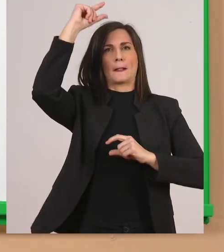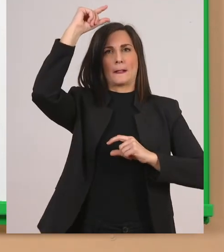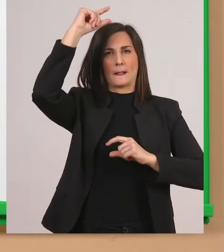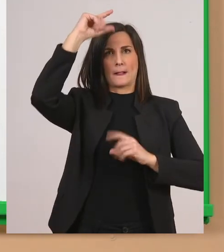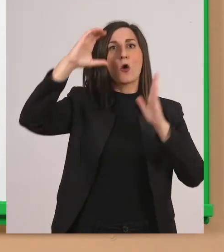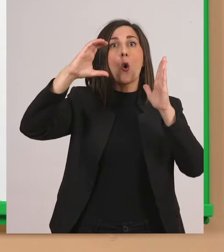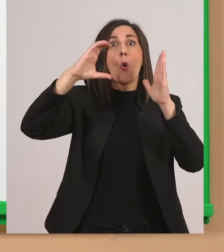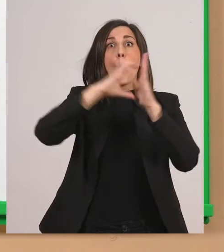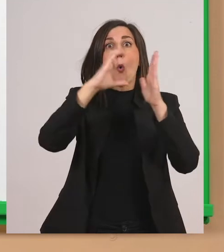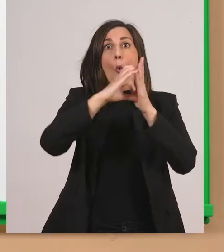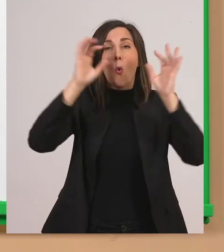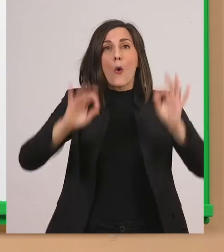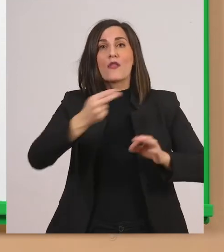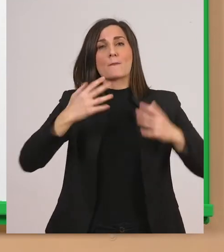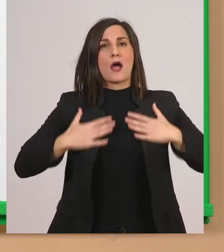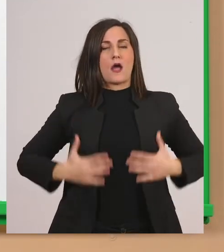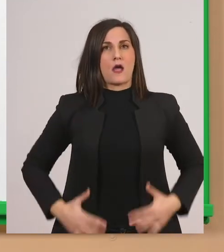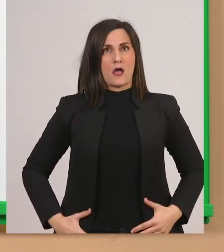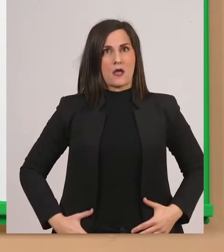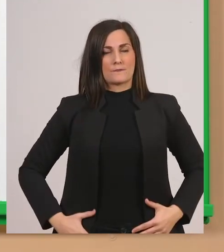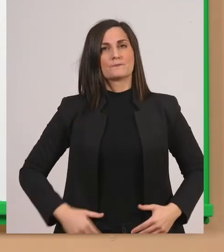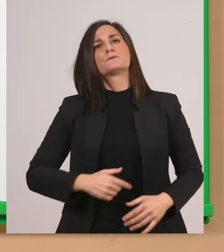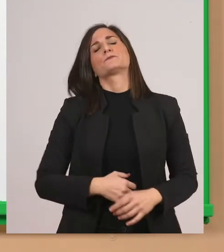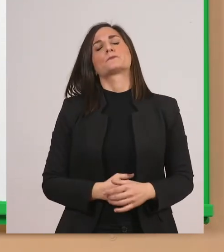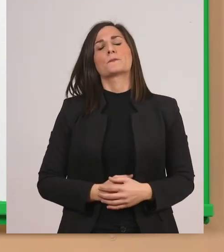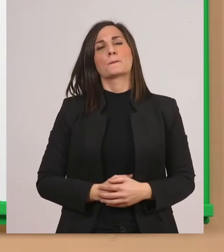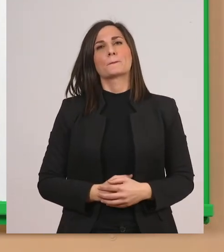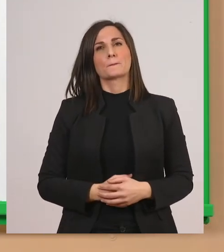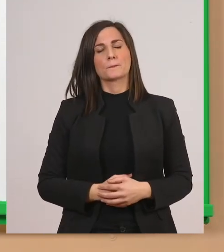Πιο μεγάλο μέγεθος είναι ο κορμός και ακόμα πιο μικρά, όπως είπαμε, τα πόδια.